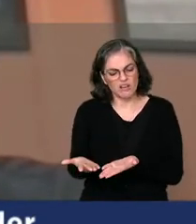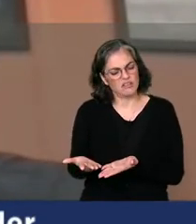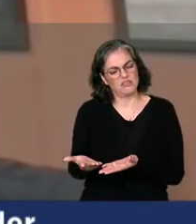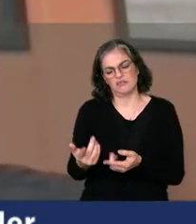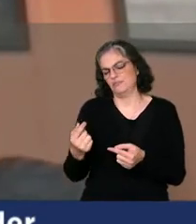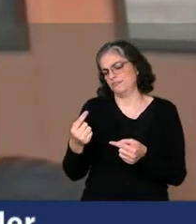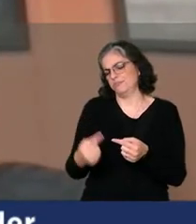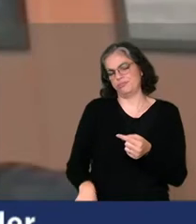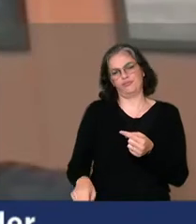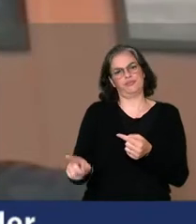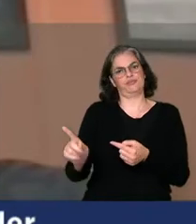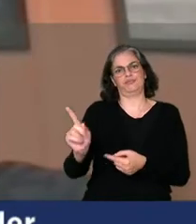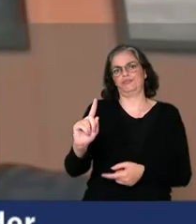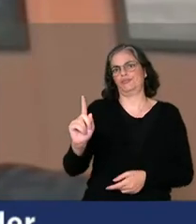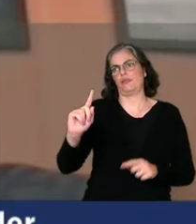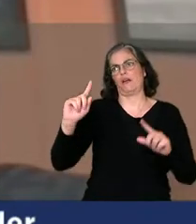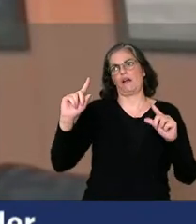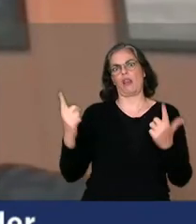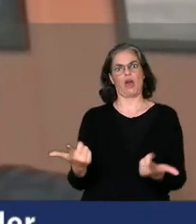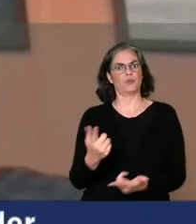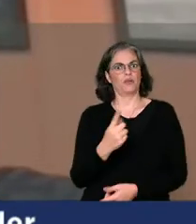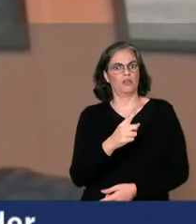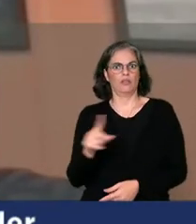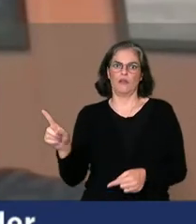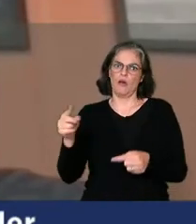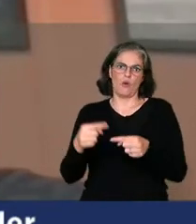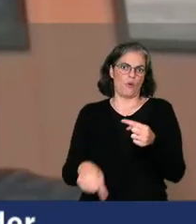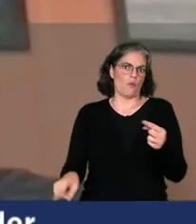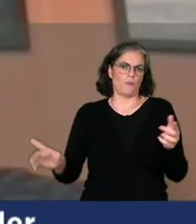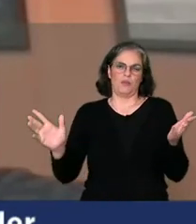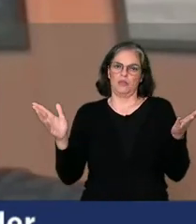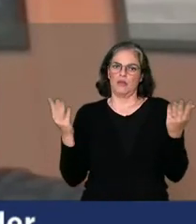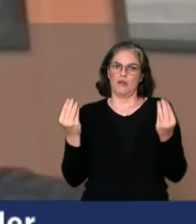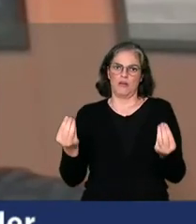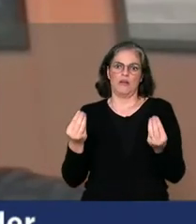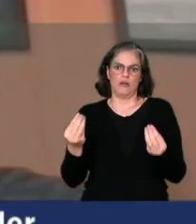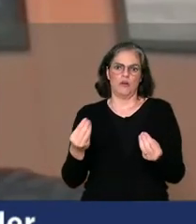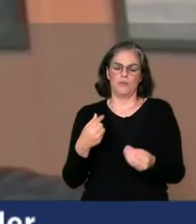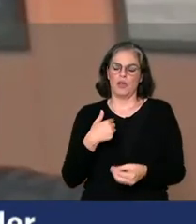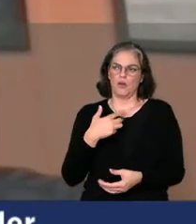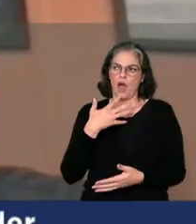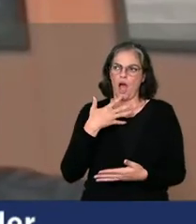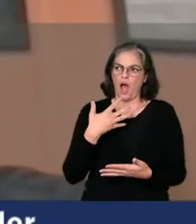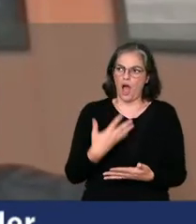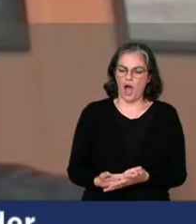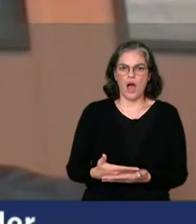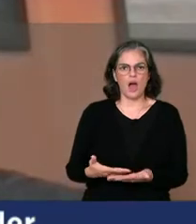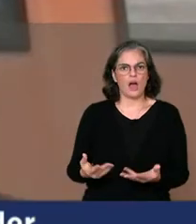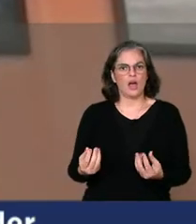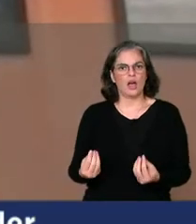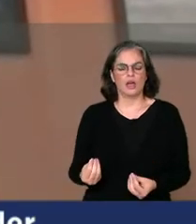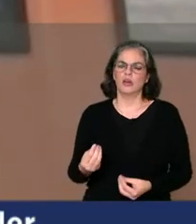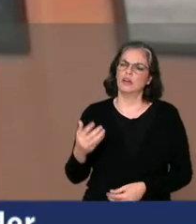RELACIONADO A PANDEMIA? CLARO QUE NÃO. ME IMPRESSIONA AINDA, SE BEM QUE DEPOIS DE TRÊS ANOS NO CONGRESSO, JÁ NÃO DEVERIA FICAR IMPRESSIONADO COM ESSAS